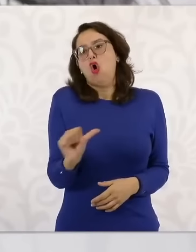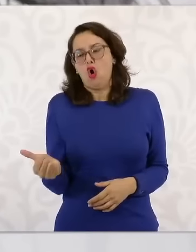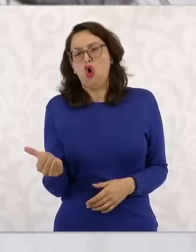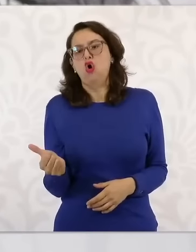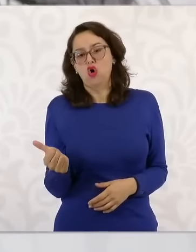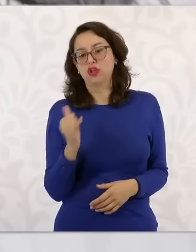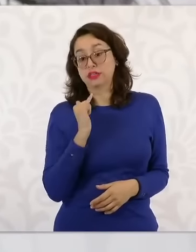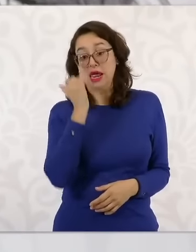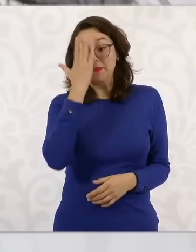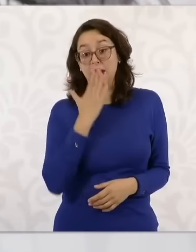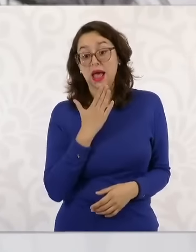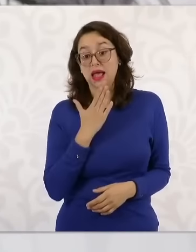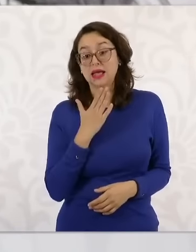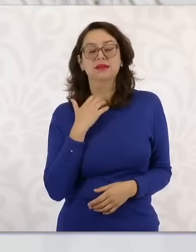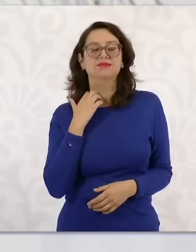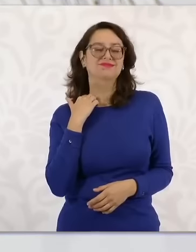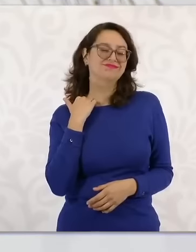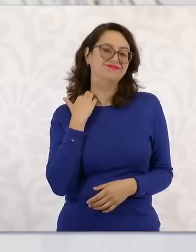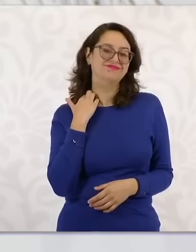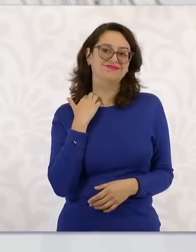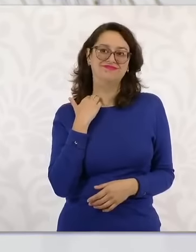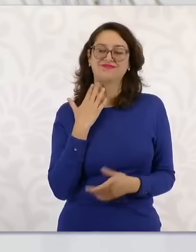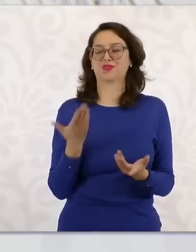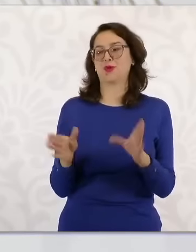decir, "Ahora somos distintos." ¿Cómo van a ser distintos si fueron los mismos que